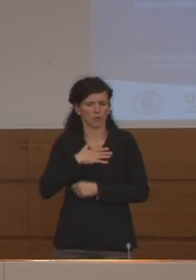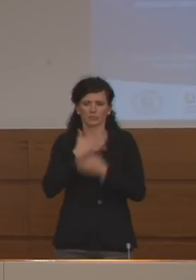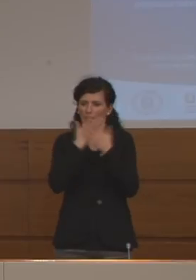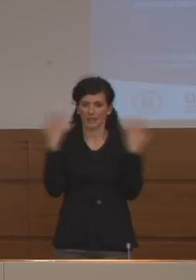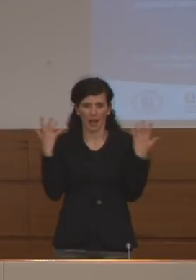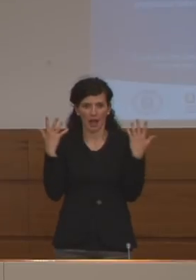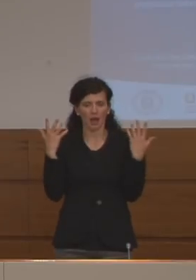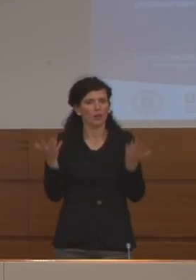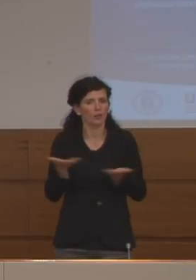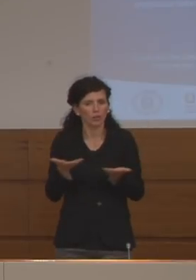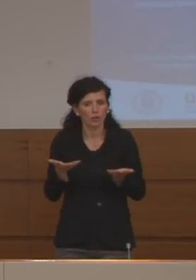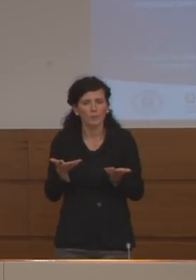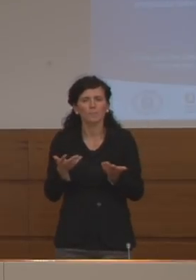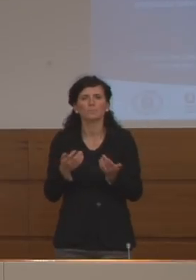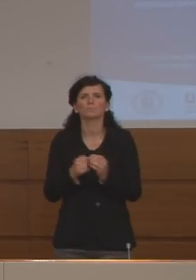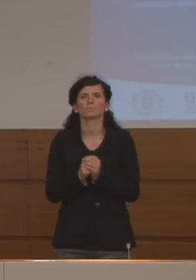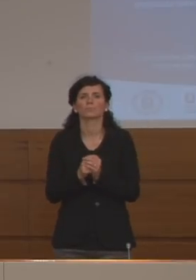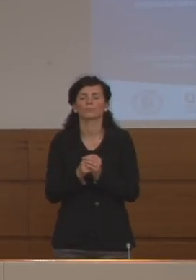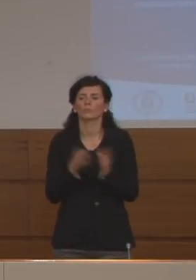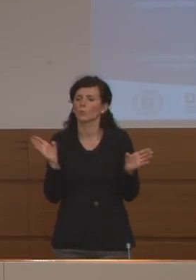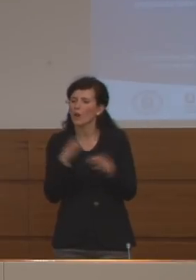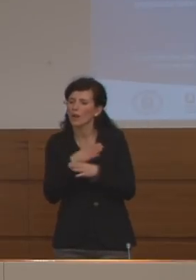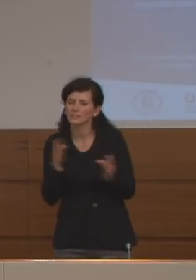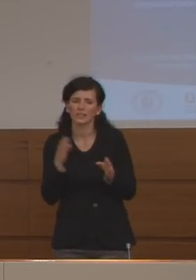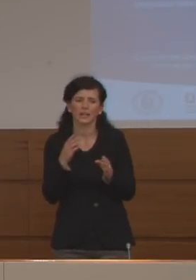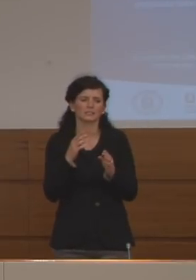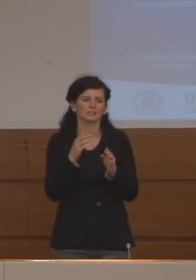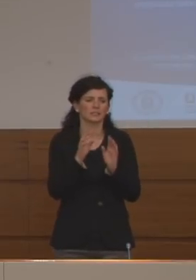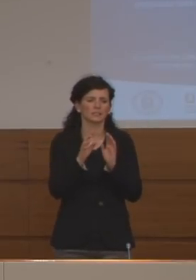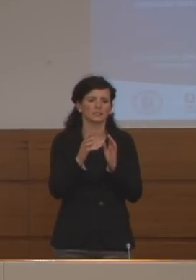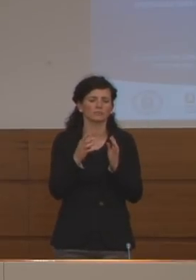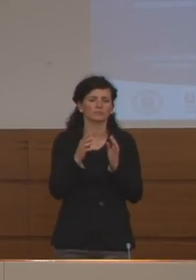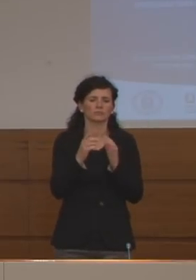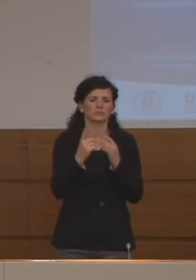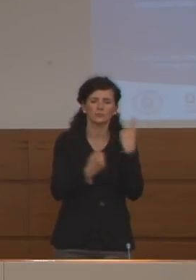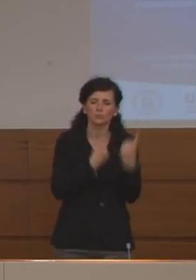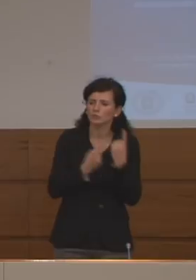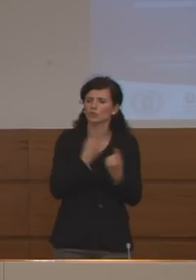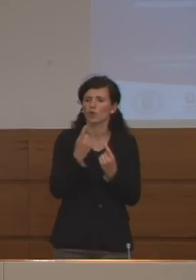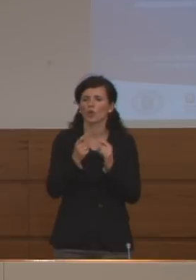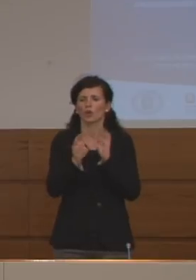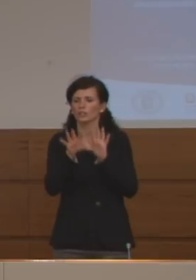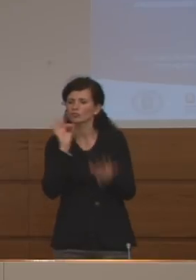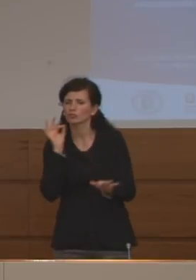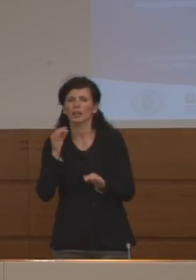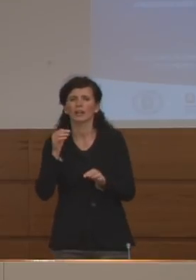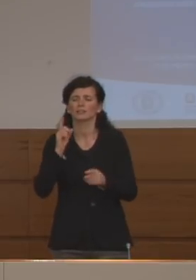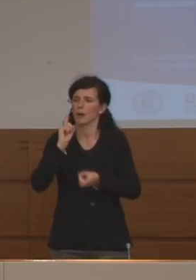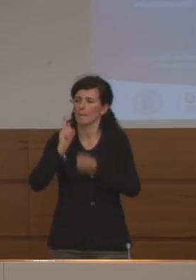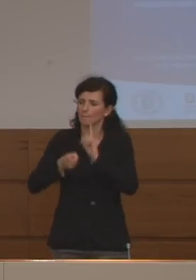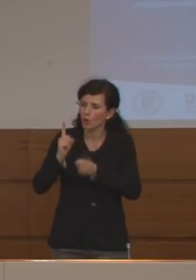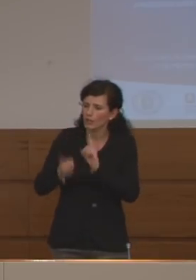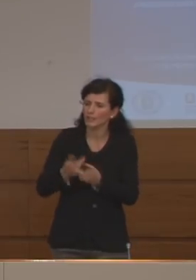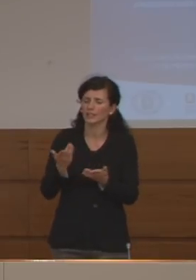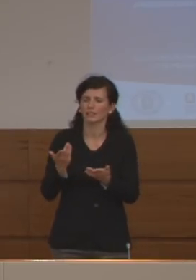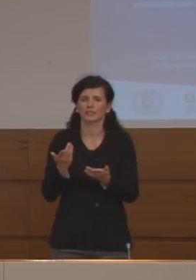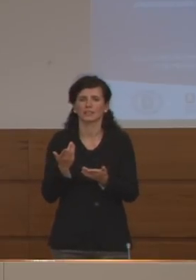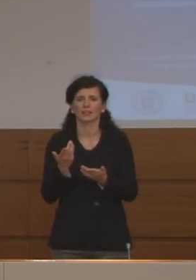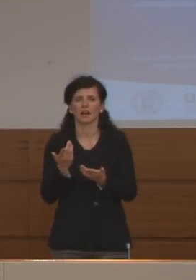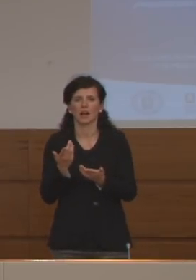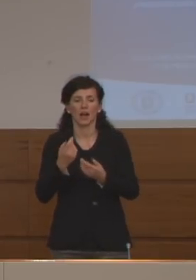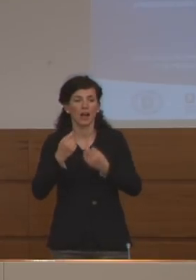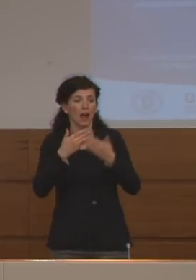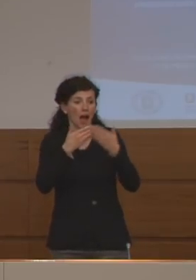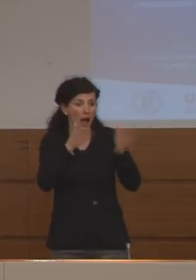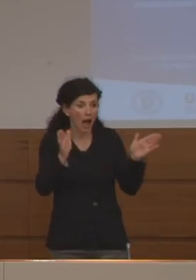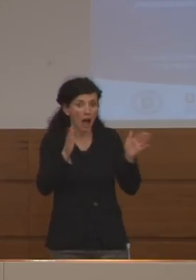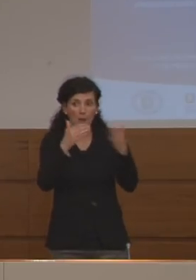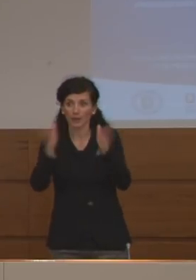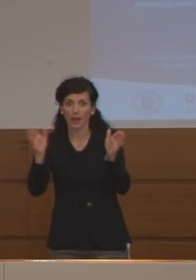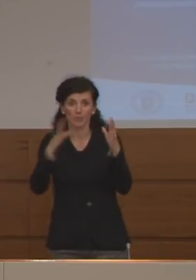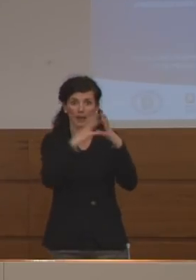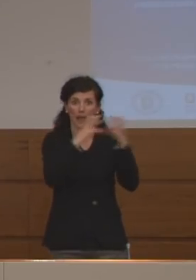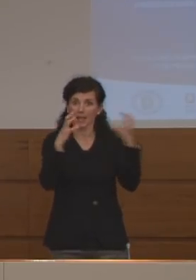che riguarderà politiche di riaccensione delle attività produttive non essenziali